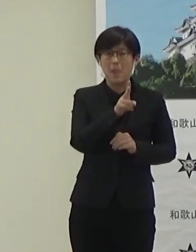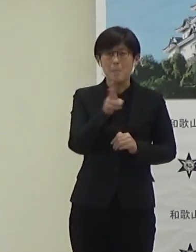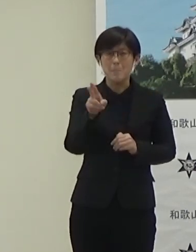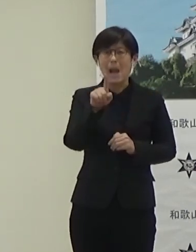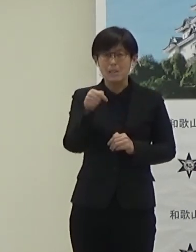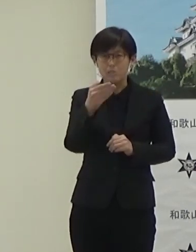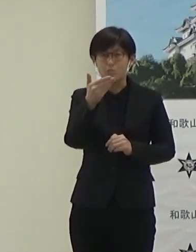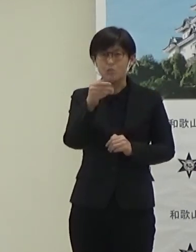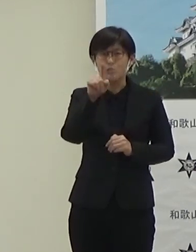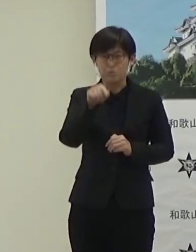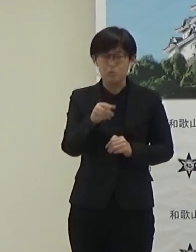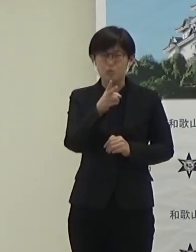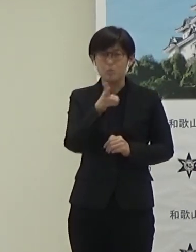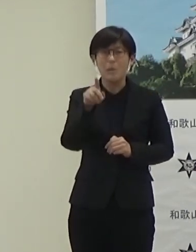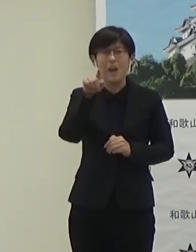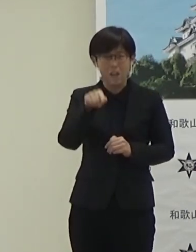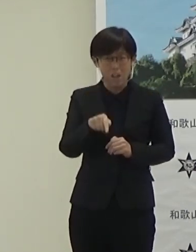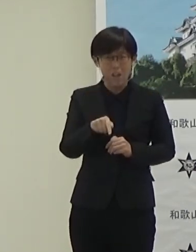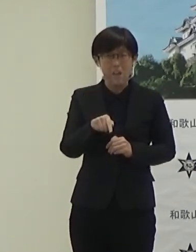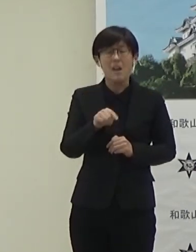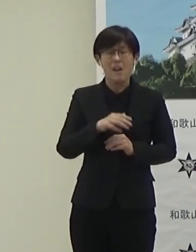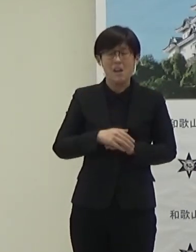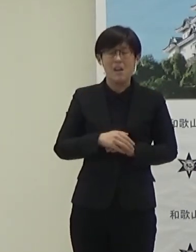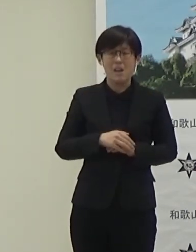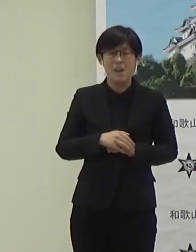そのとなりに和歌山市との姉妹都市のリッチモンド